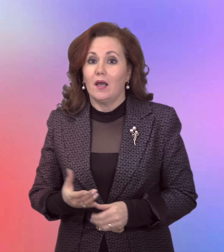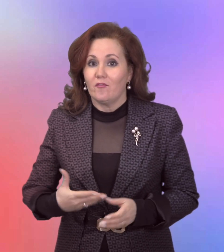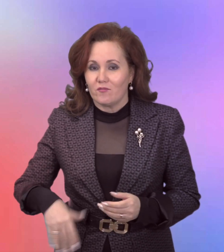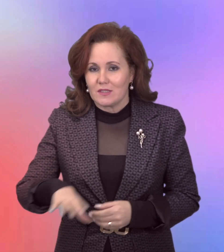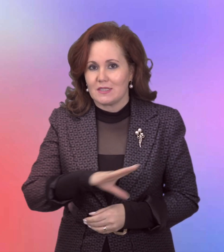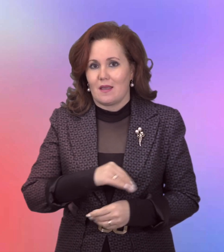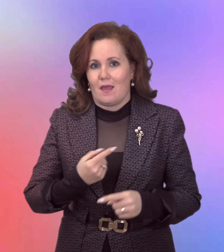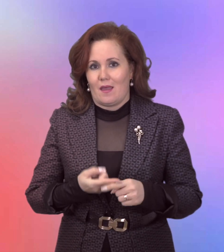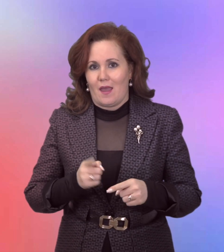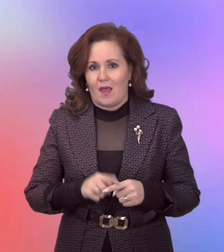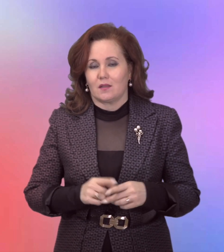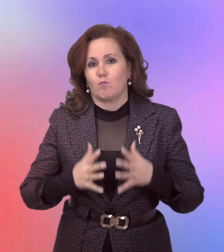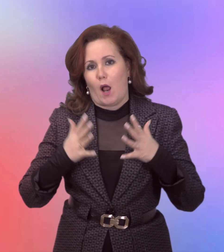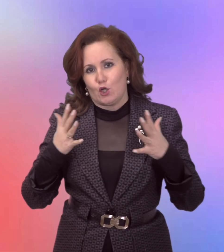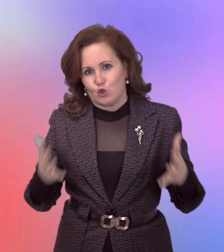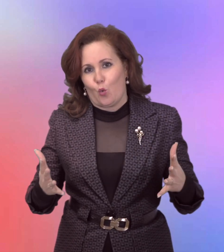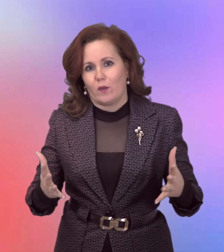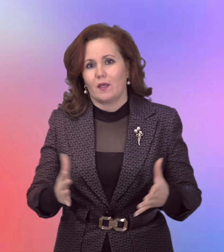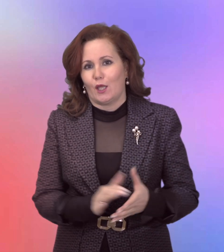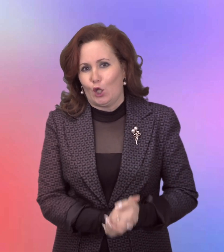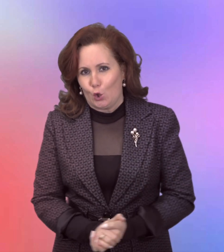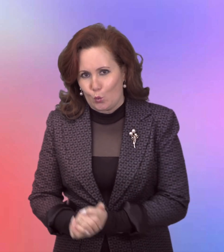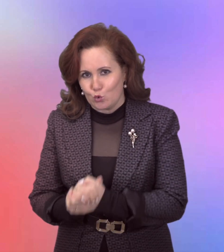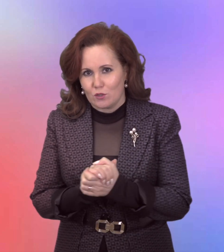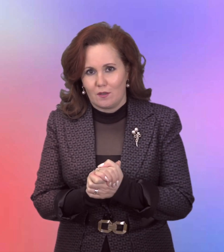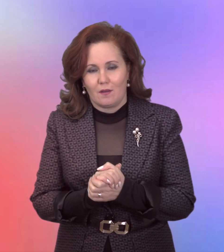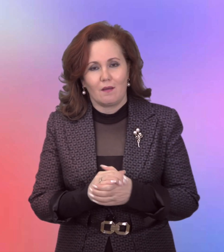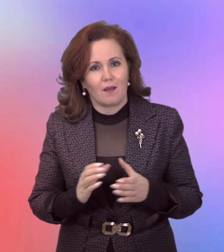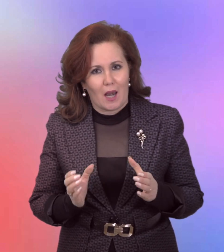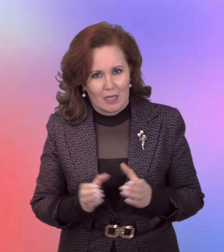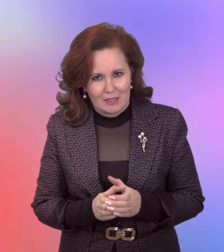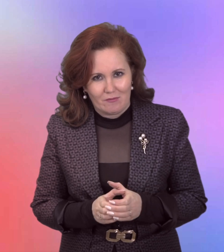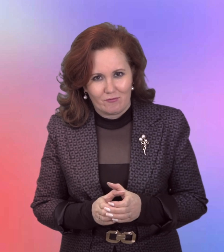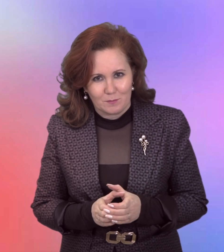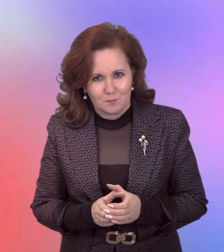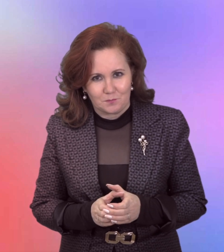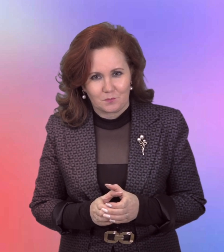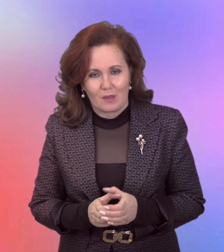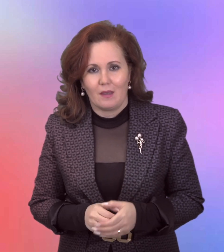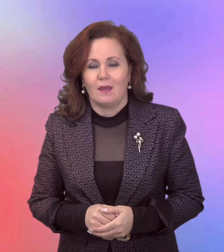все они большой дружный коллектив!